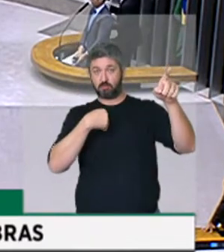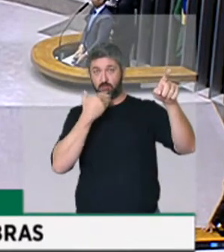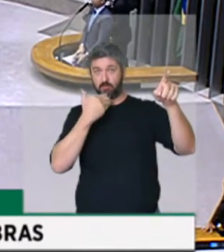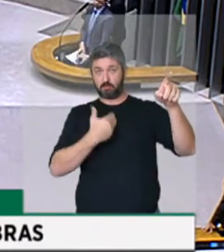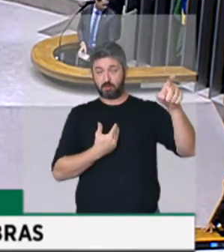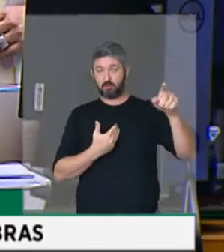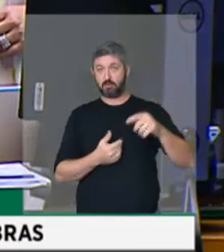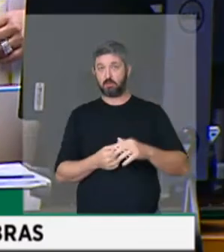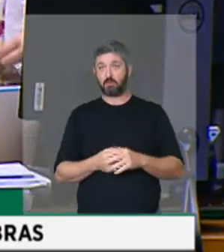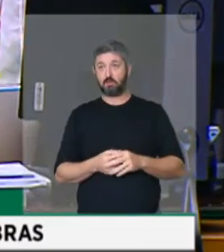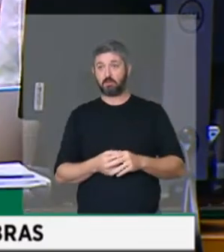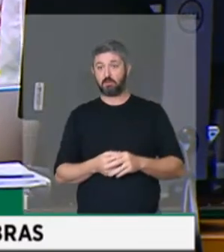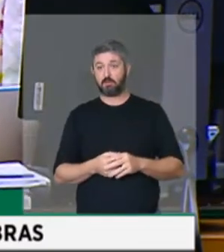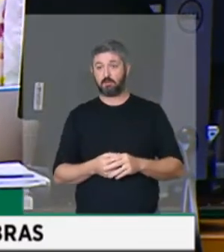VOTA SIM AO PROJETO PRINCIPAL. E NÃO A ESSE PEDIDO AQUI.